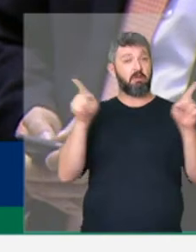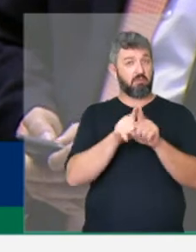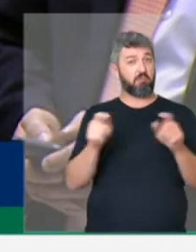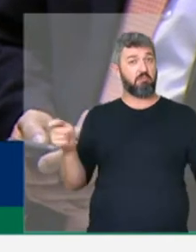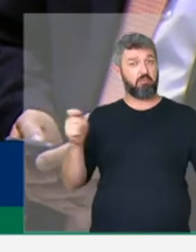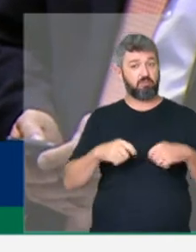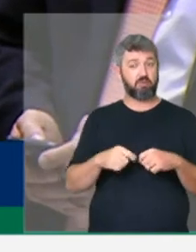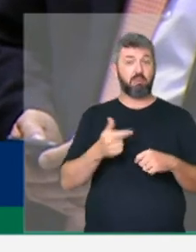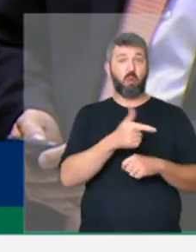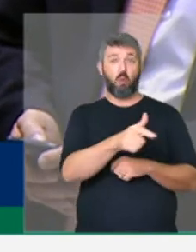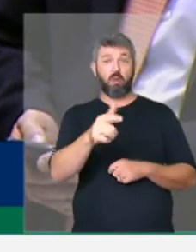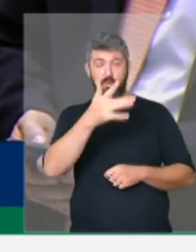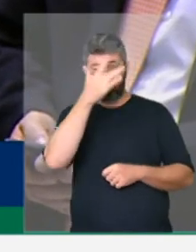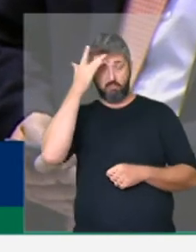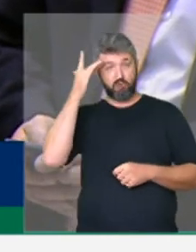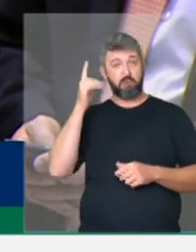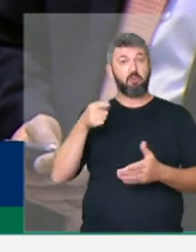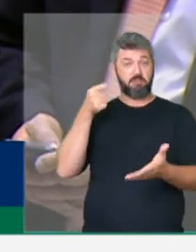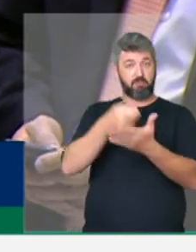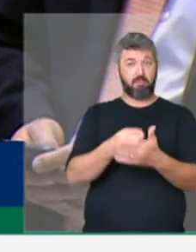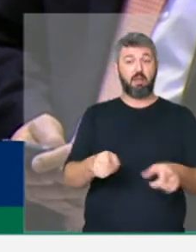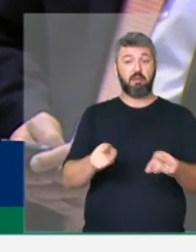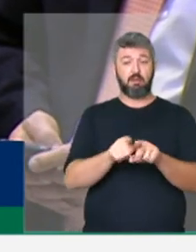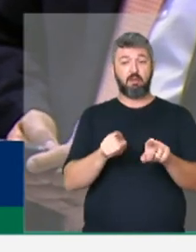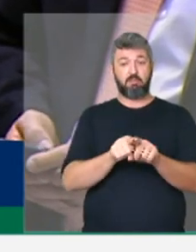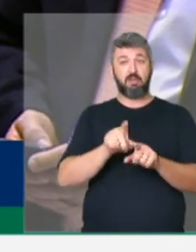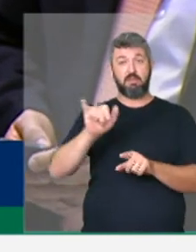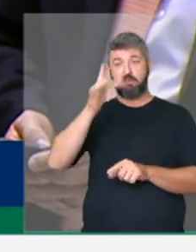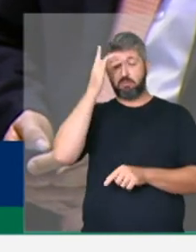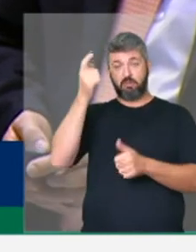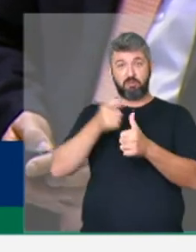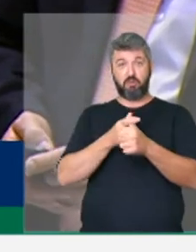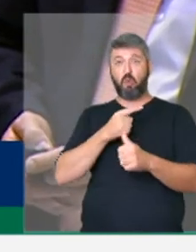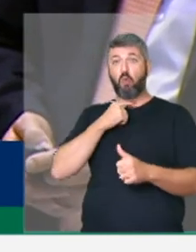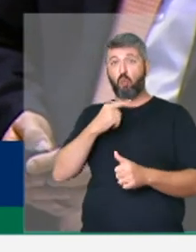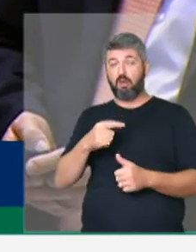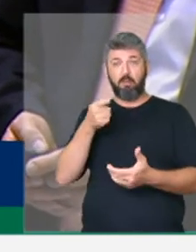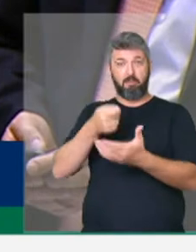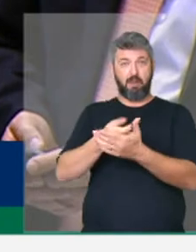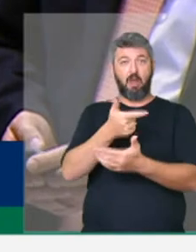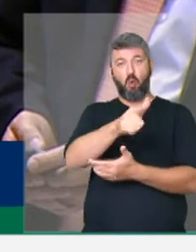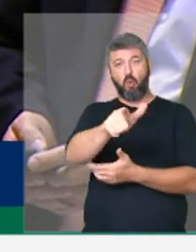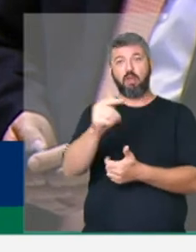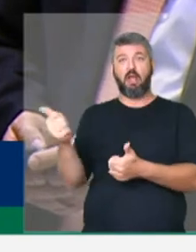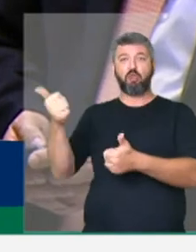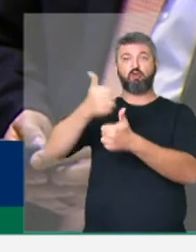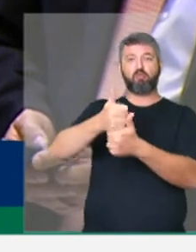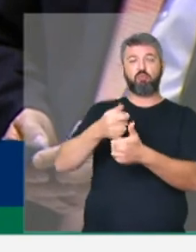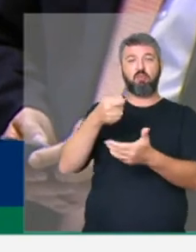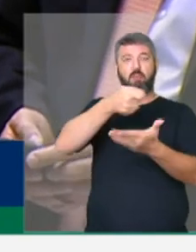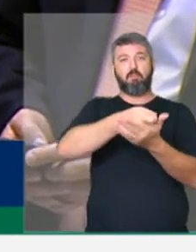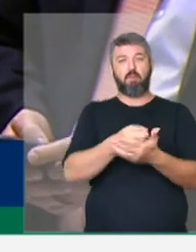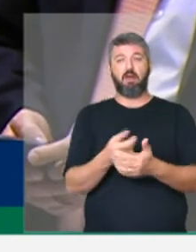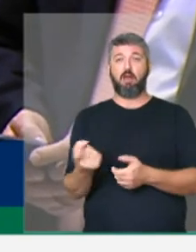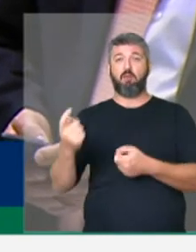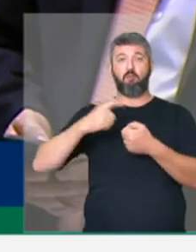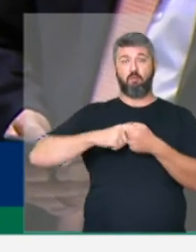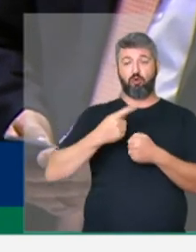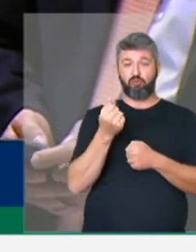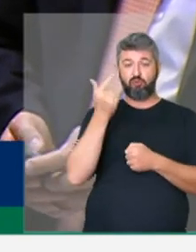REGIÕES QUE... ORIUNDAS DESSA, DESSE INVESTIMENTO. ENTÃO DIANTE DISSO EU LAMENTO A DESINFORMAÇÃO, O DESCONHECIMENTO. E ESSE